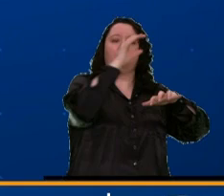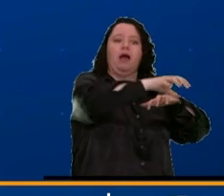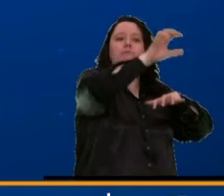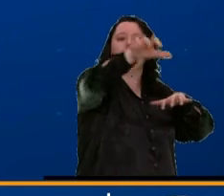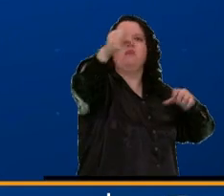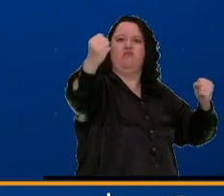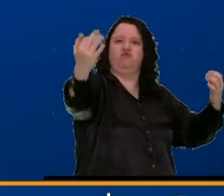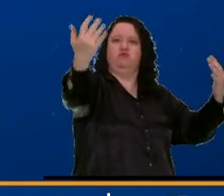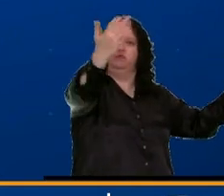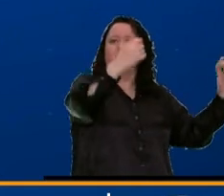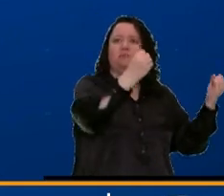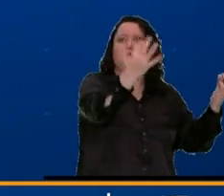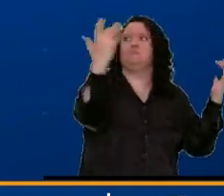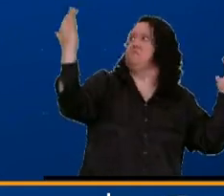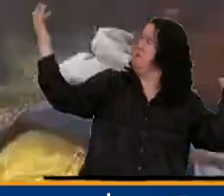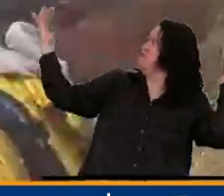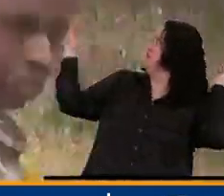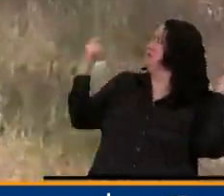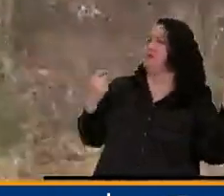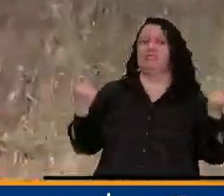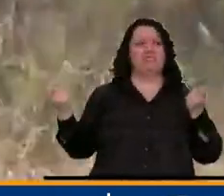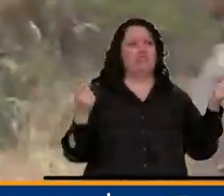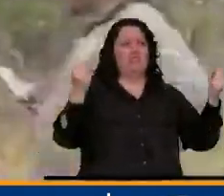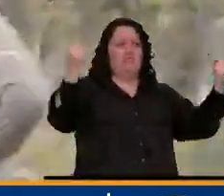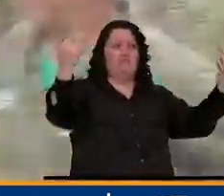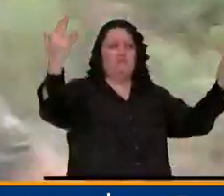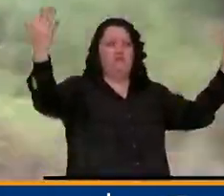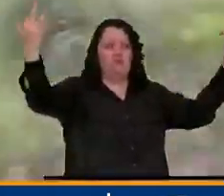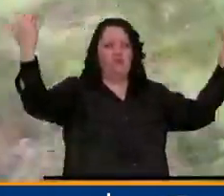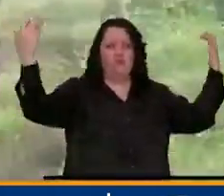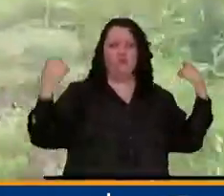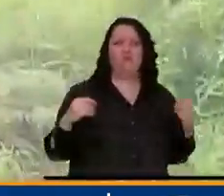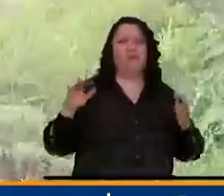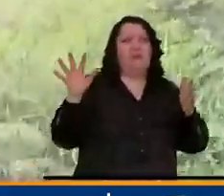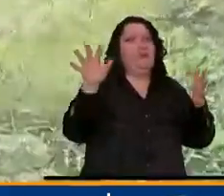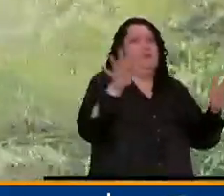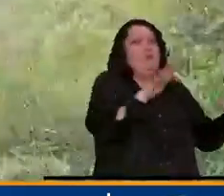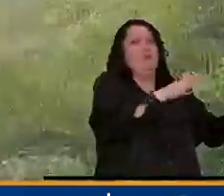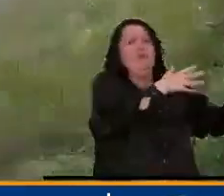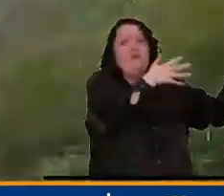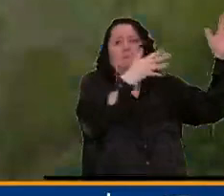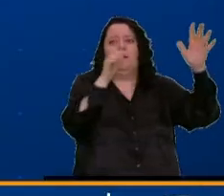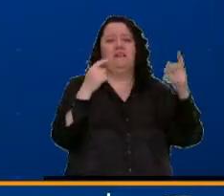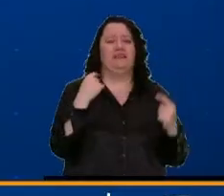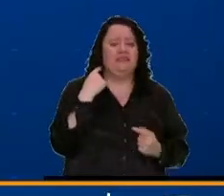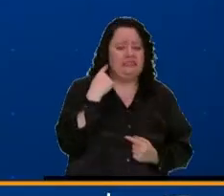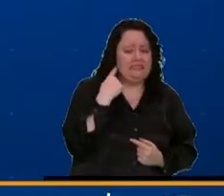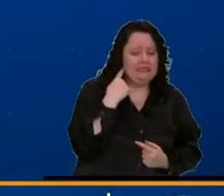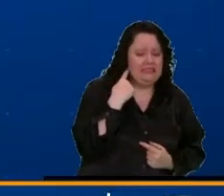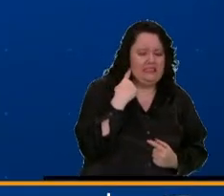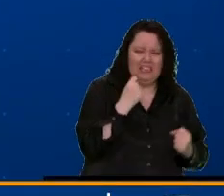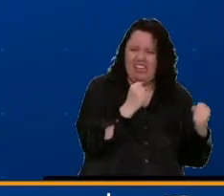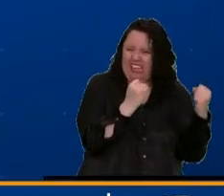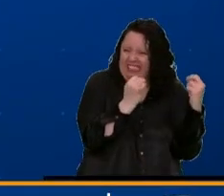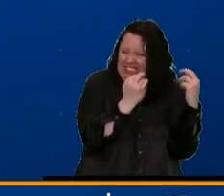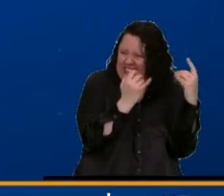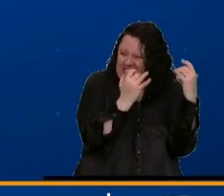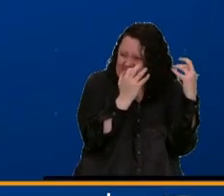dejan a uno ni siquiera ver. ))) 150 bomberos tenían como misión controlar siete focos que, por momentos, los